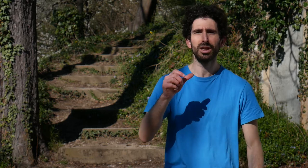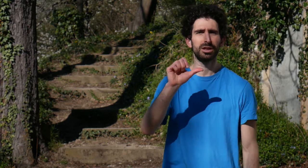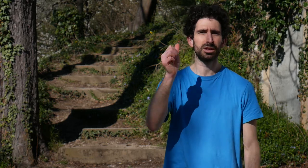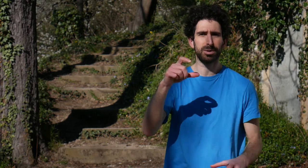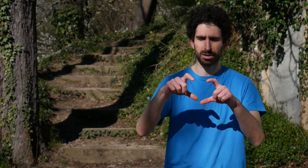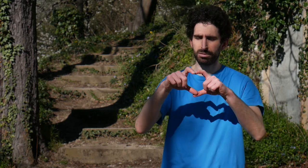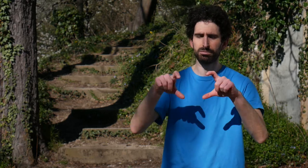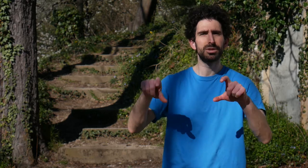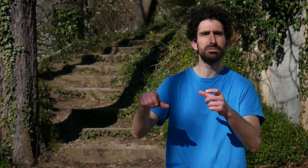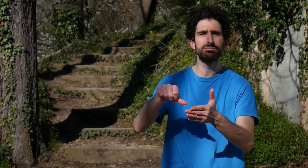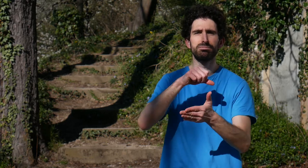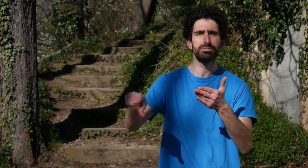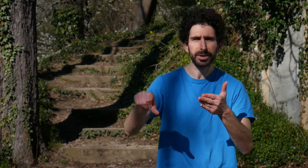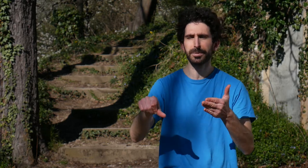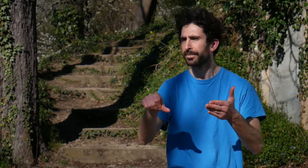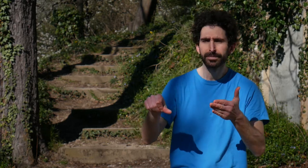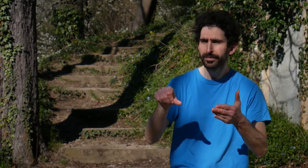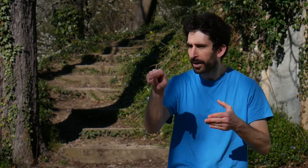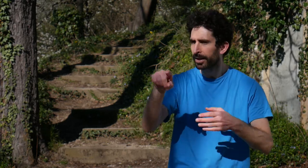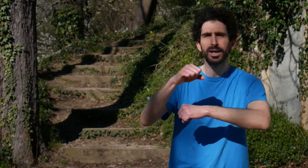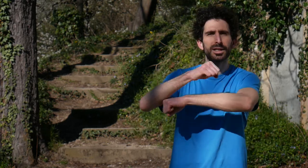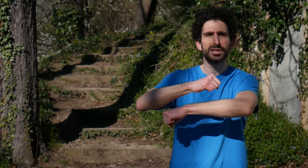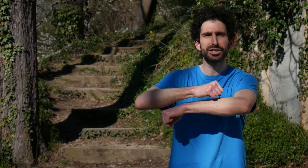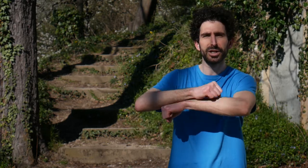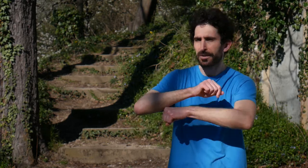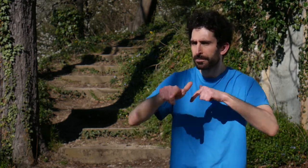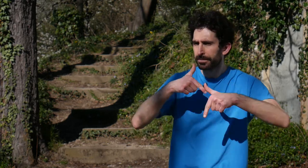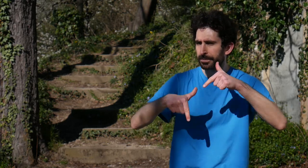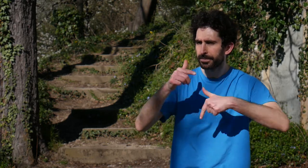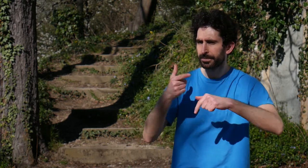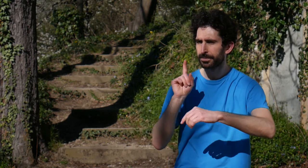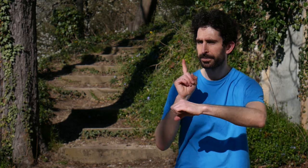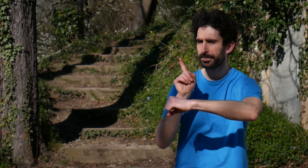D'abord payer le billet donc direction le guichet.